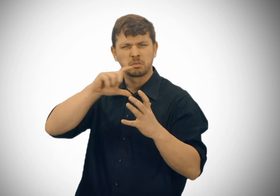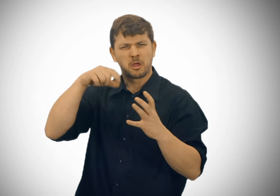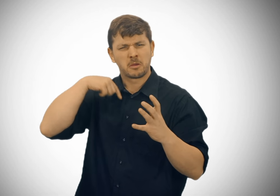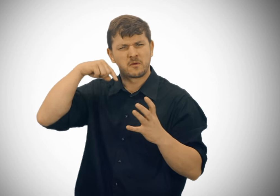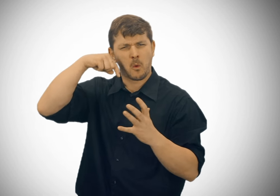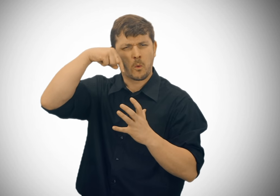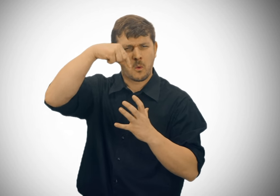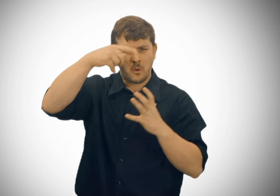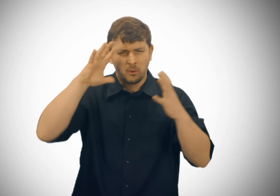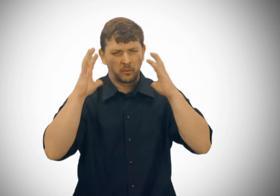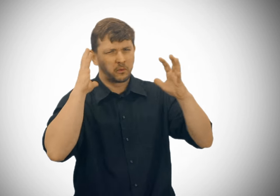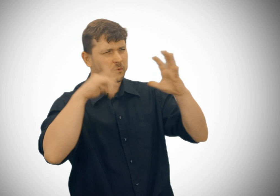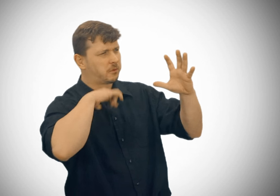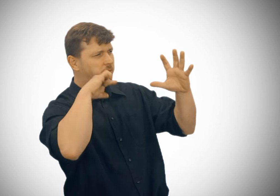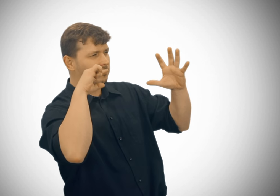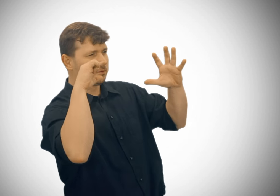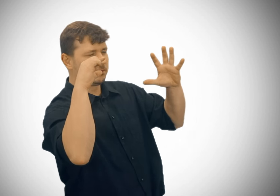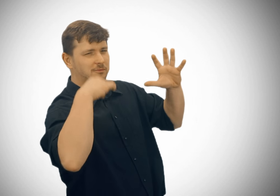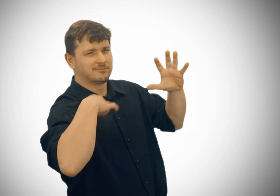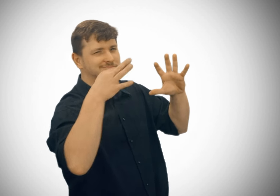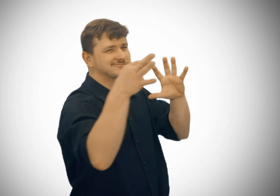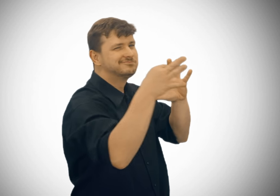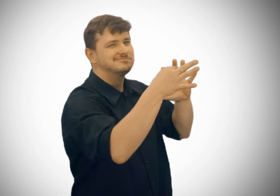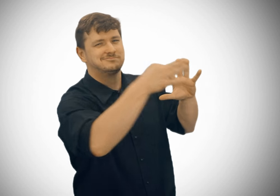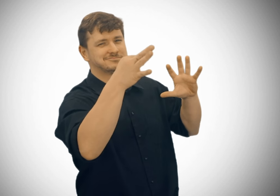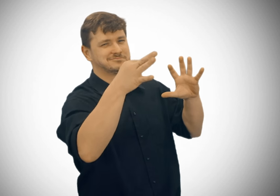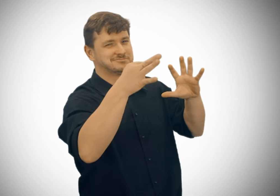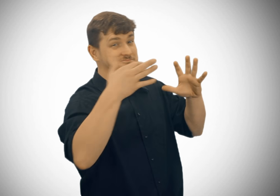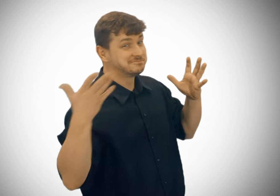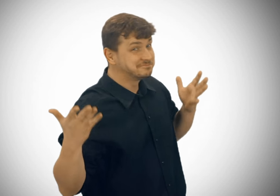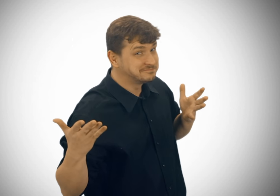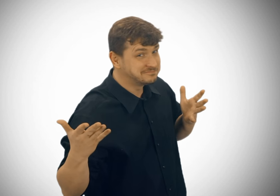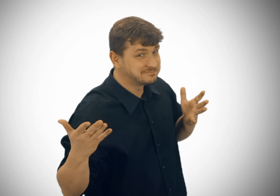Was genau??? Wir haben ein wenig am Globus gedreht und ein spezielles Land ausgewählt. Ratet wechles!